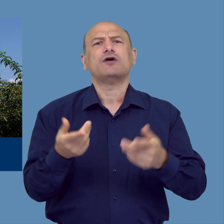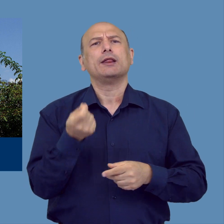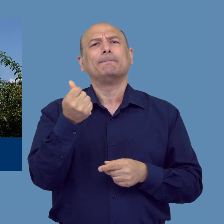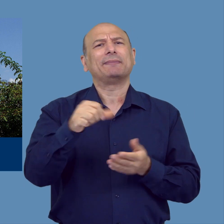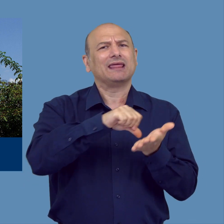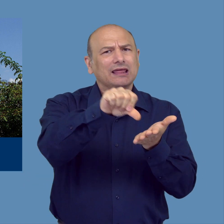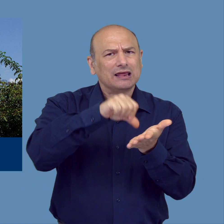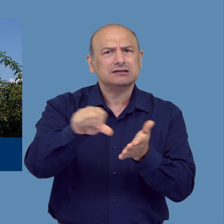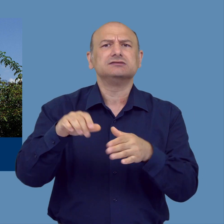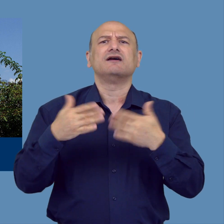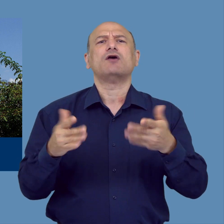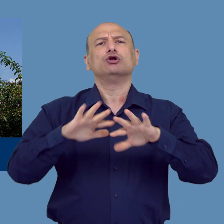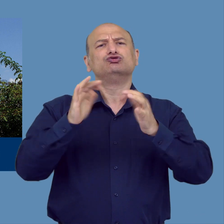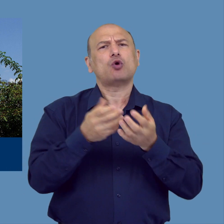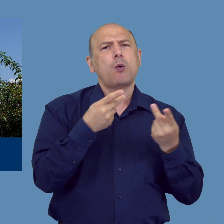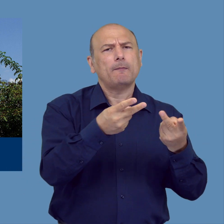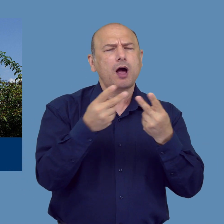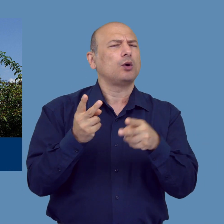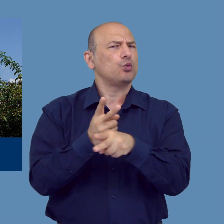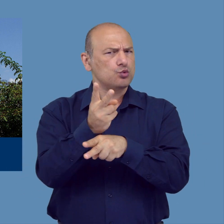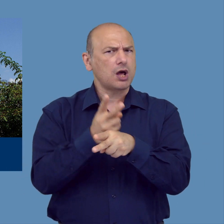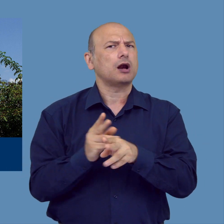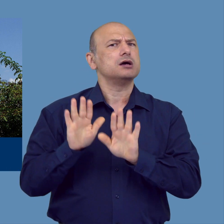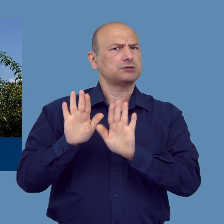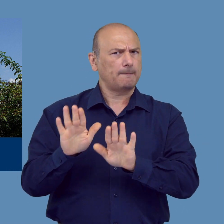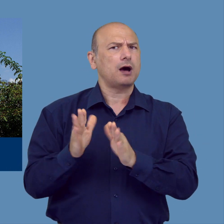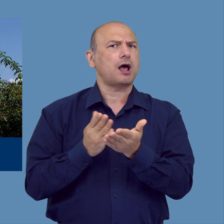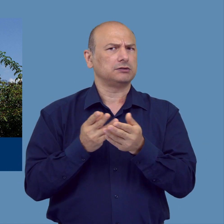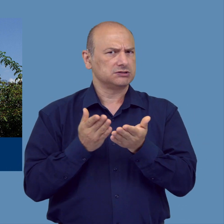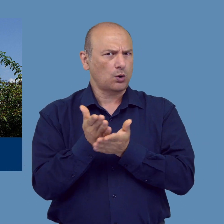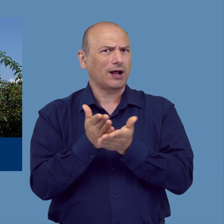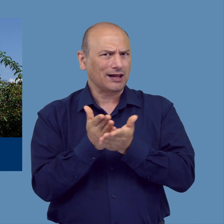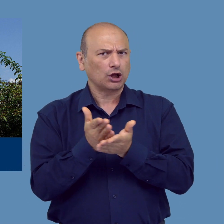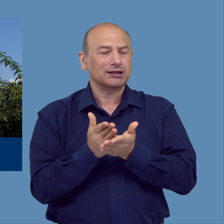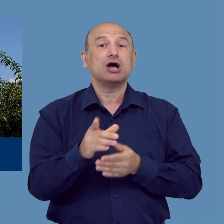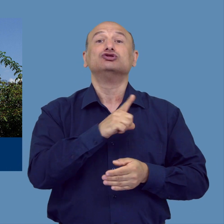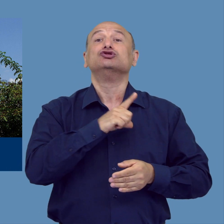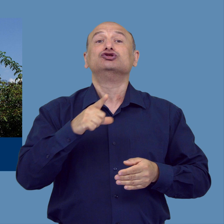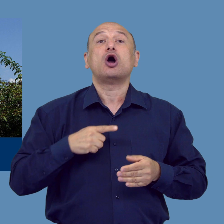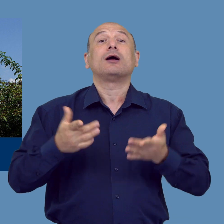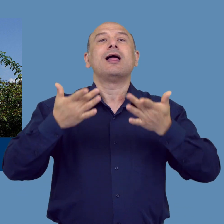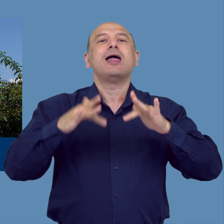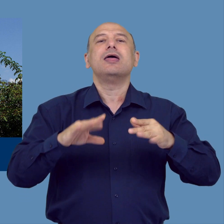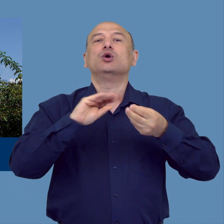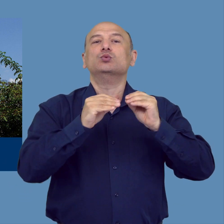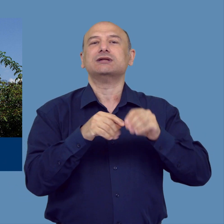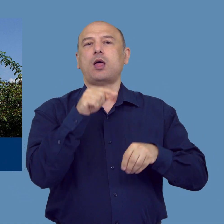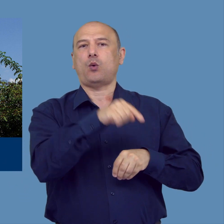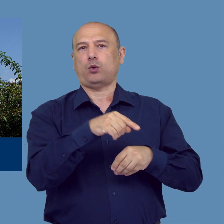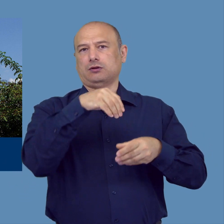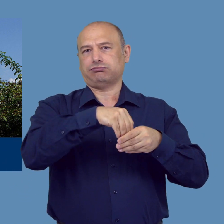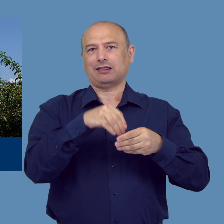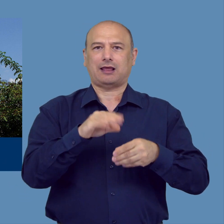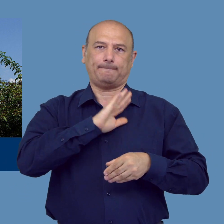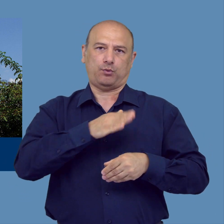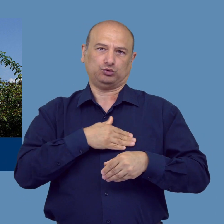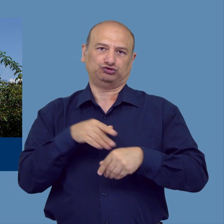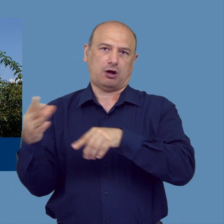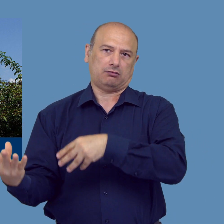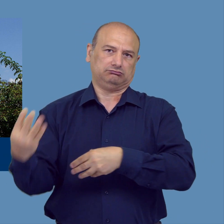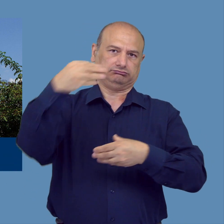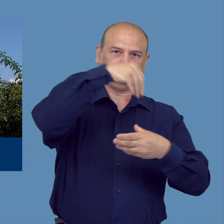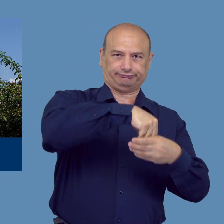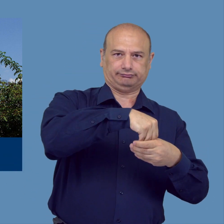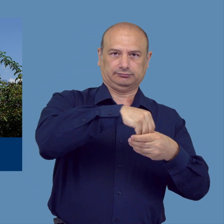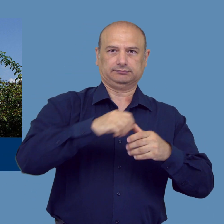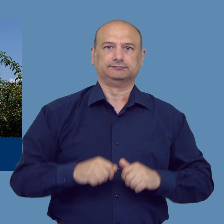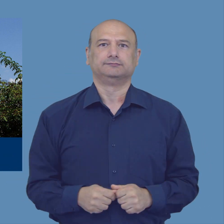a leveleket, csomagokat, készpénzkifizetési utalványokat továbbra is a postai munkatársak kézbesítik.